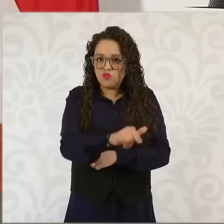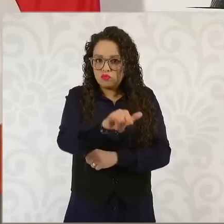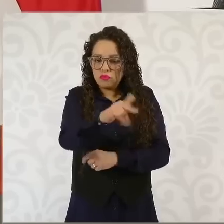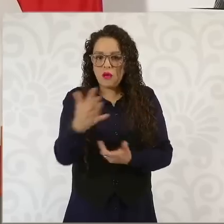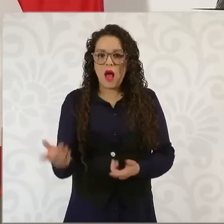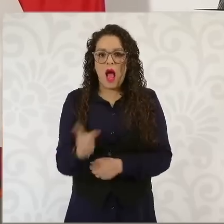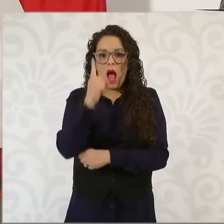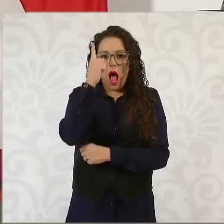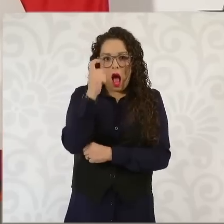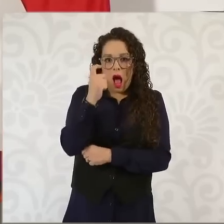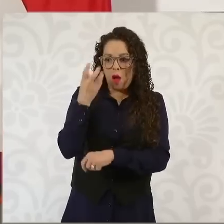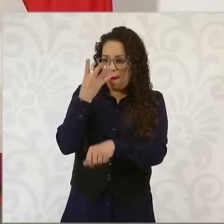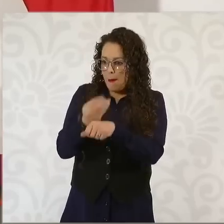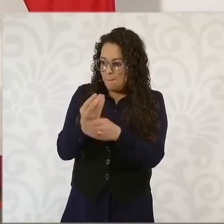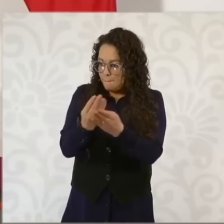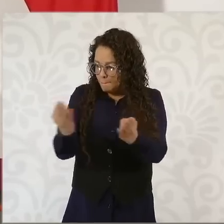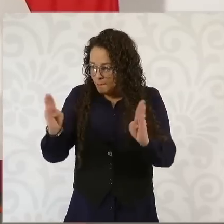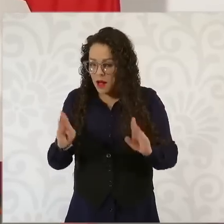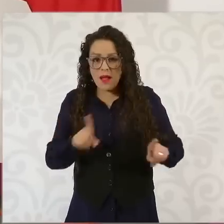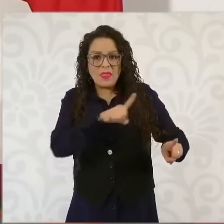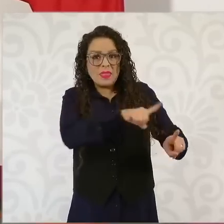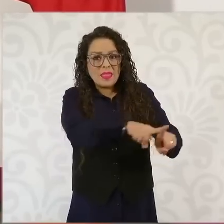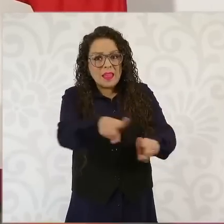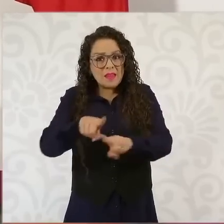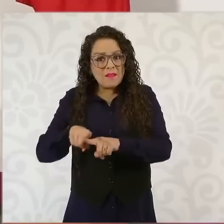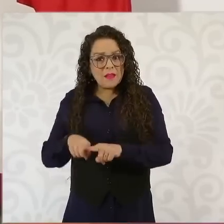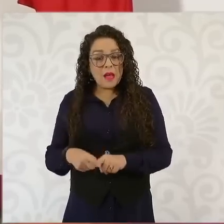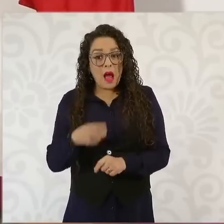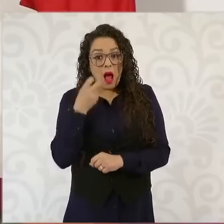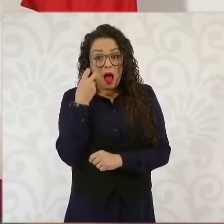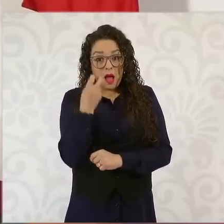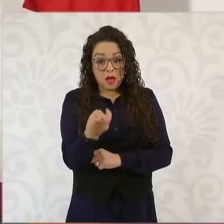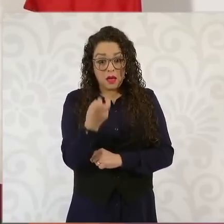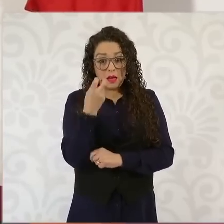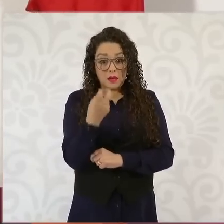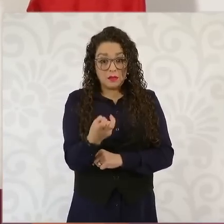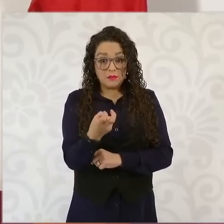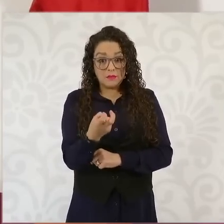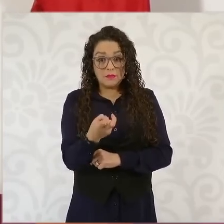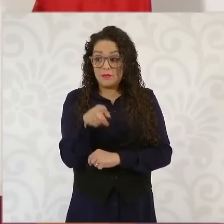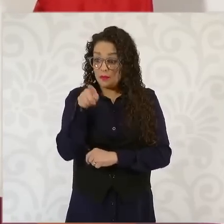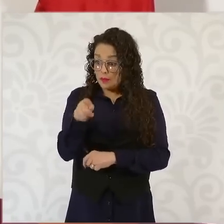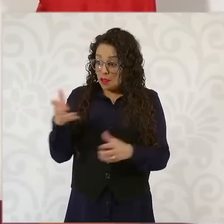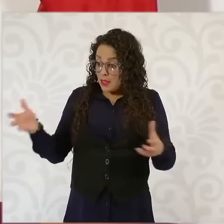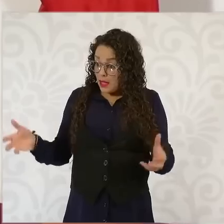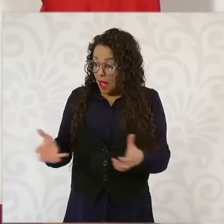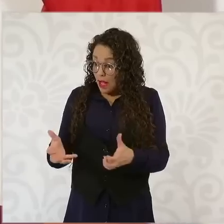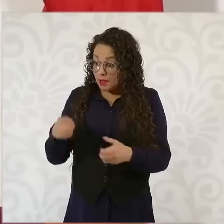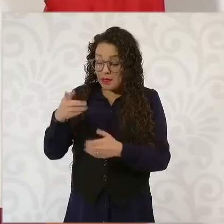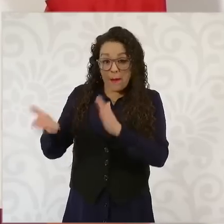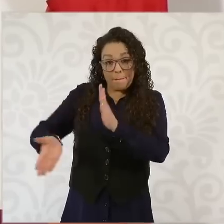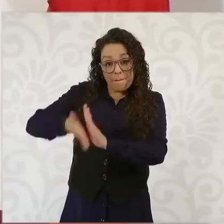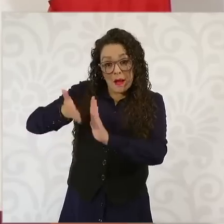privada y muchísimo empleo indirecto que se genera a partir de la inversión pública y ese